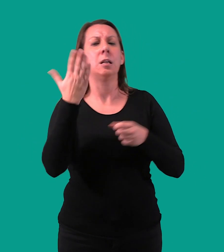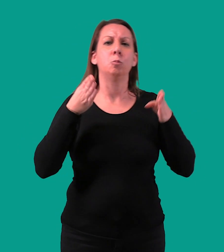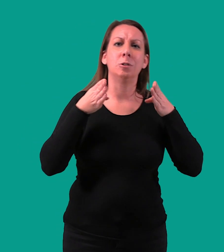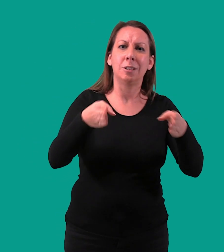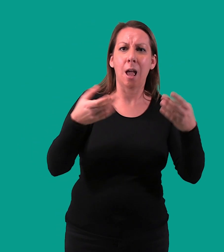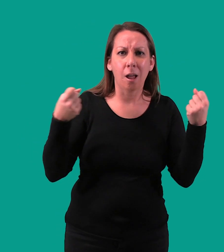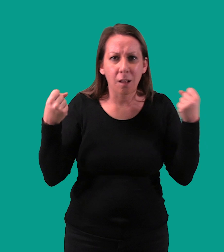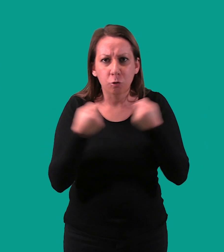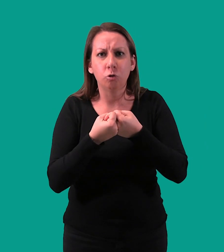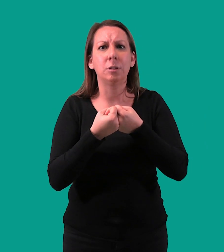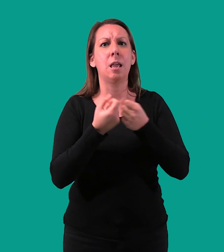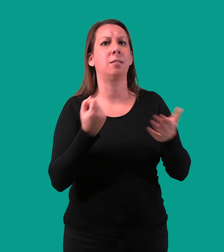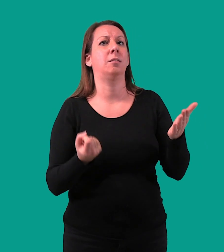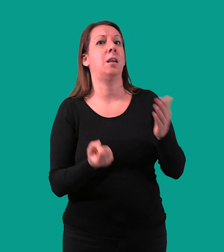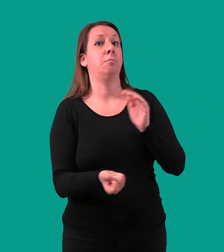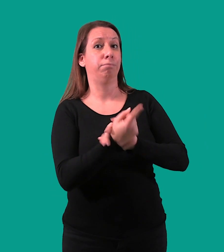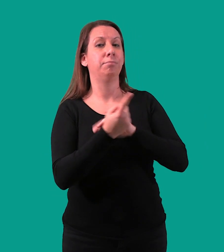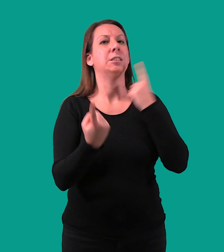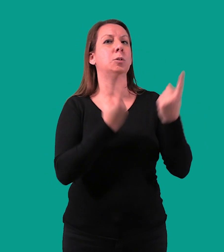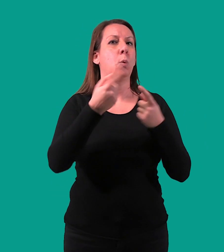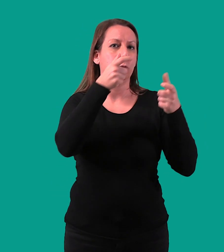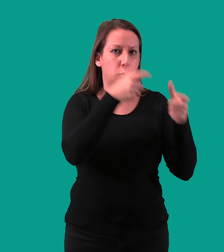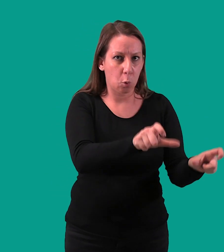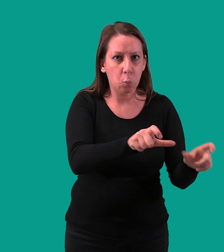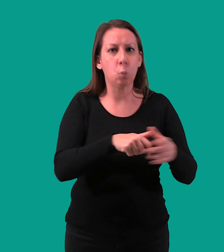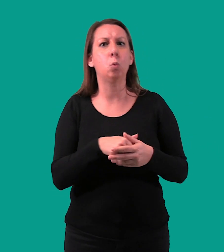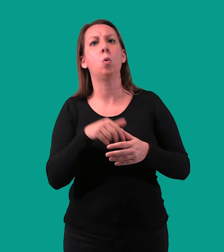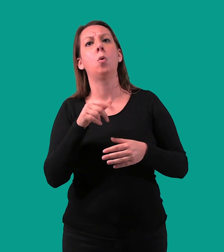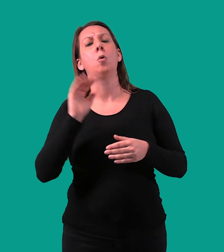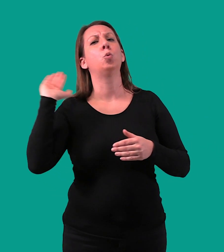per esempio, un incidente stradale.